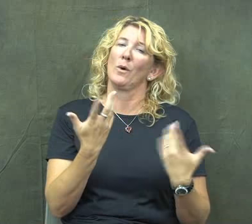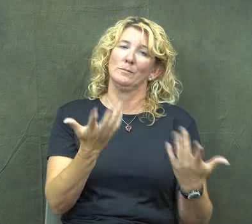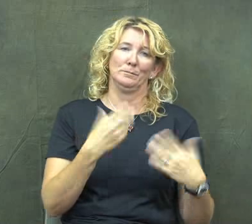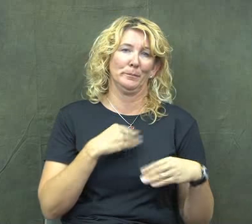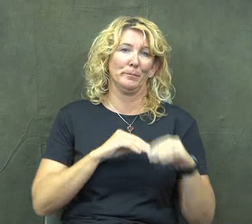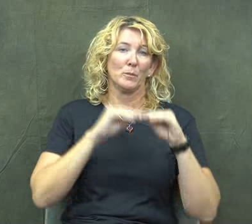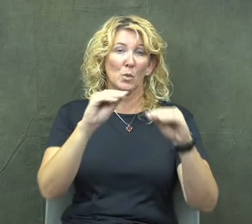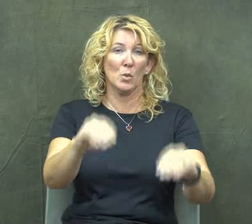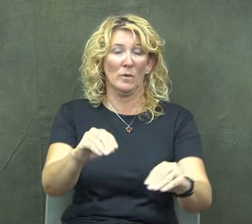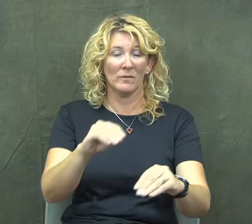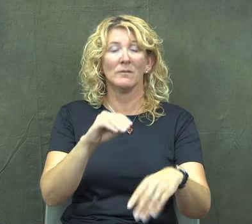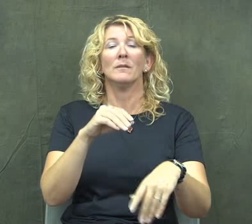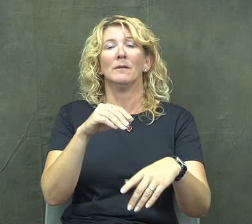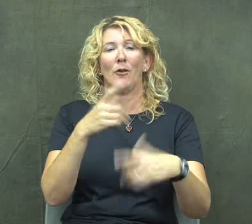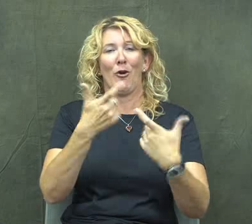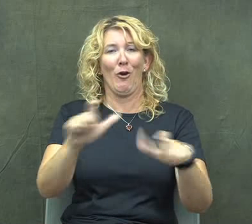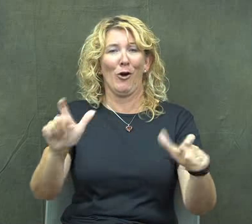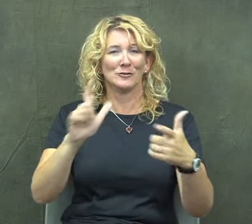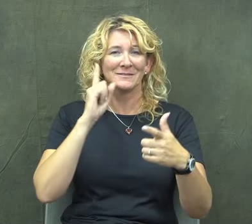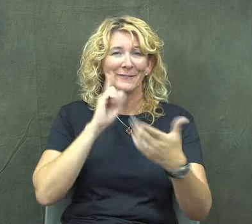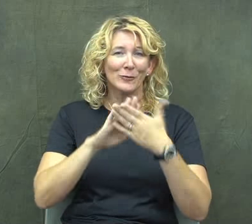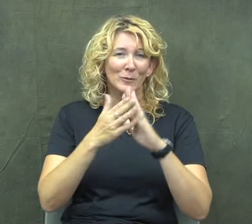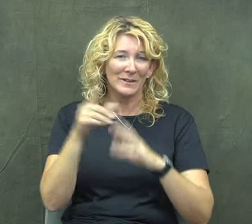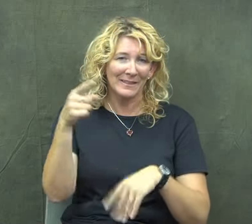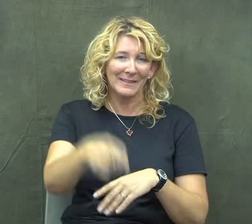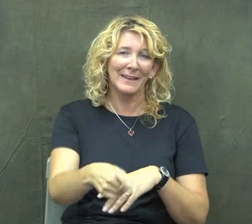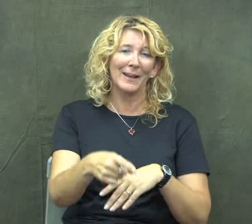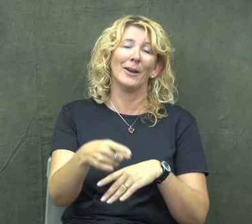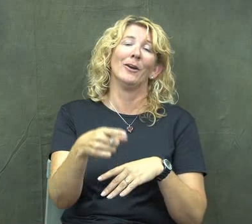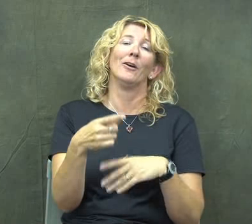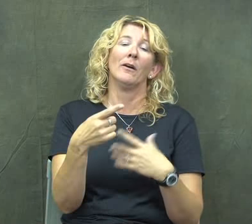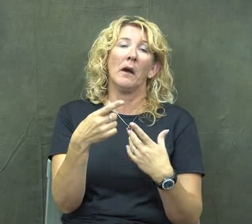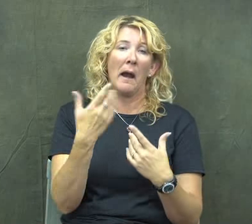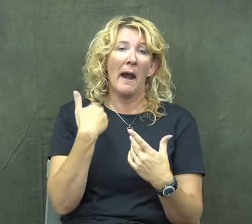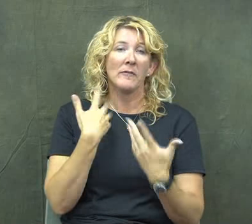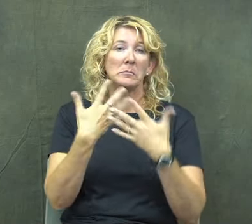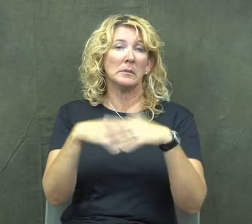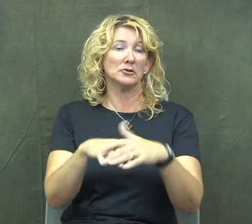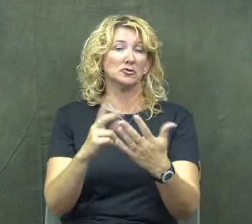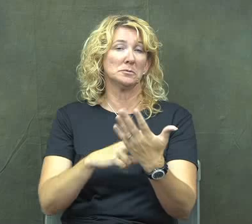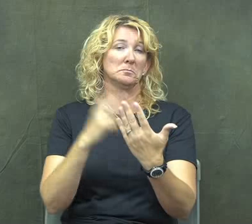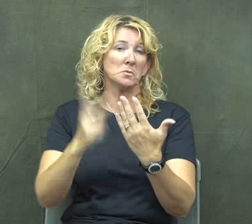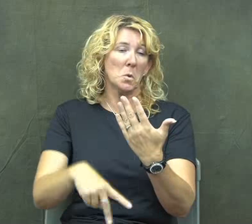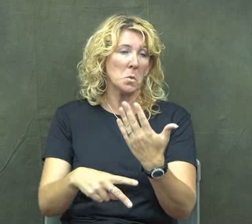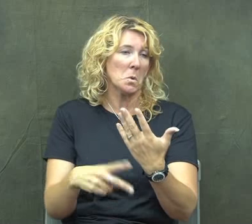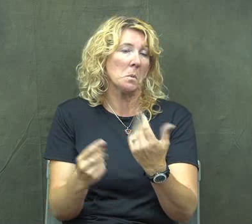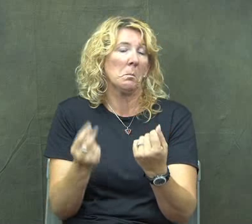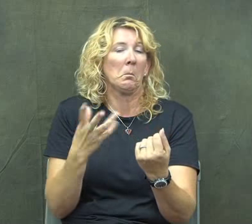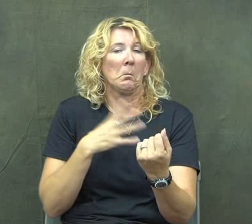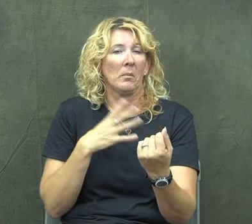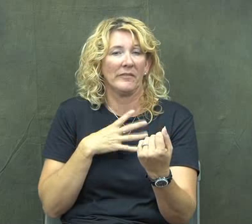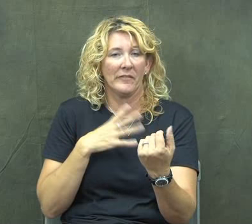Y nos mudamos a donde había una grande comunidad sorda. Y ellos tenían un programa de clases ordinarias.